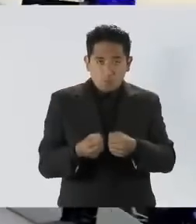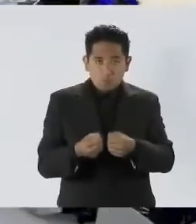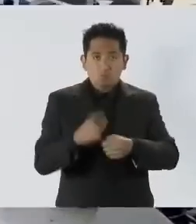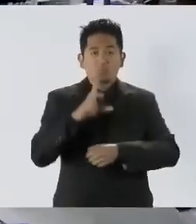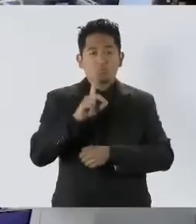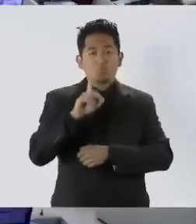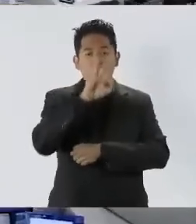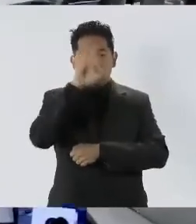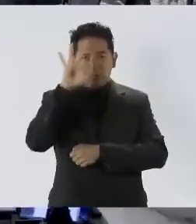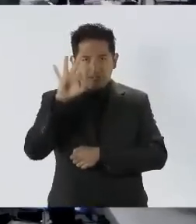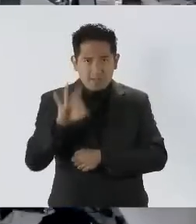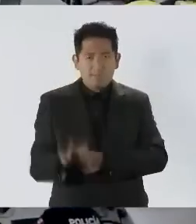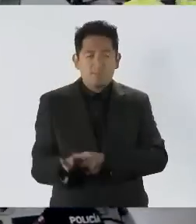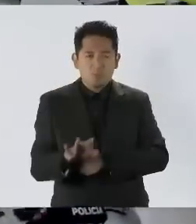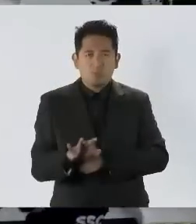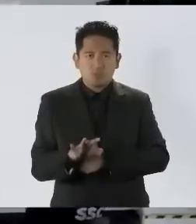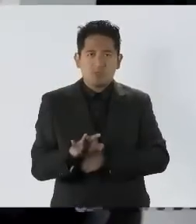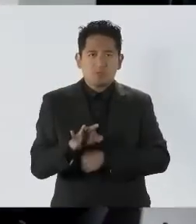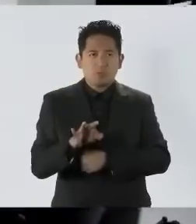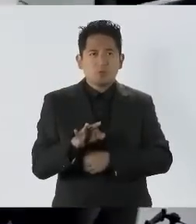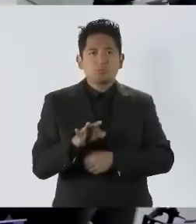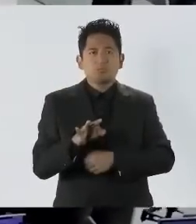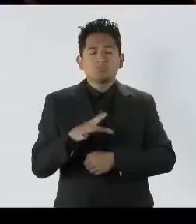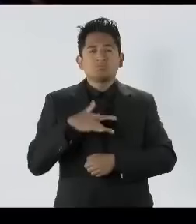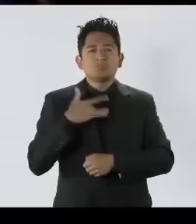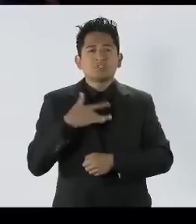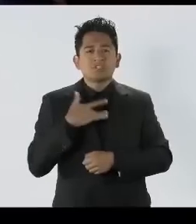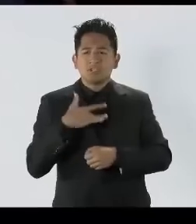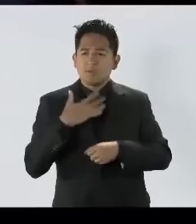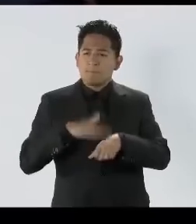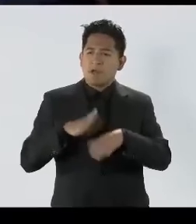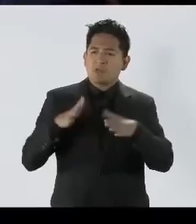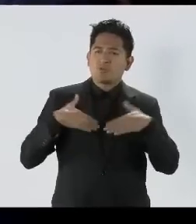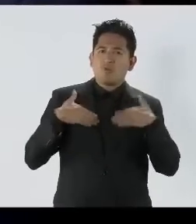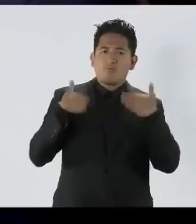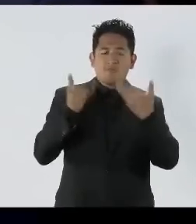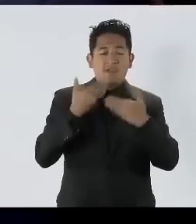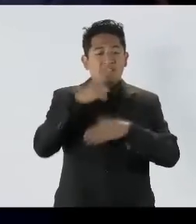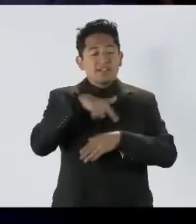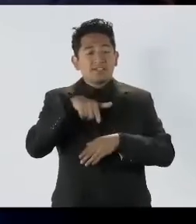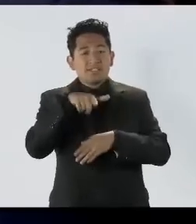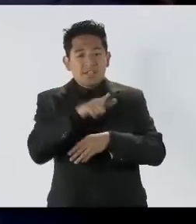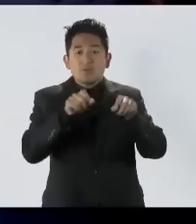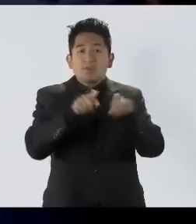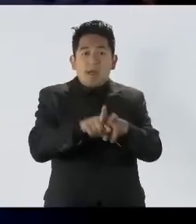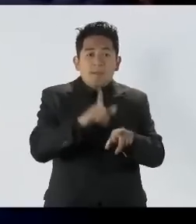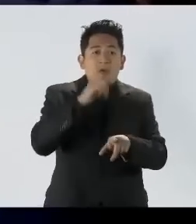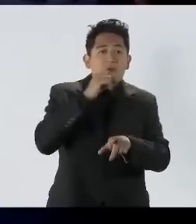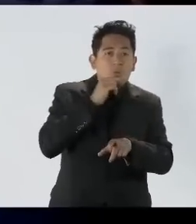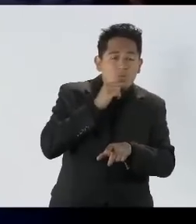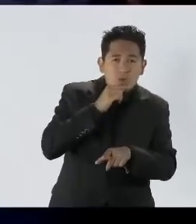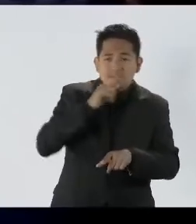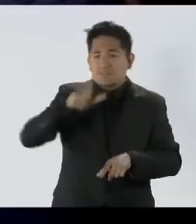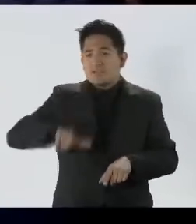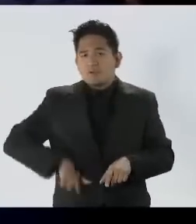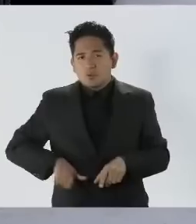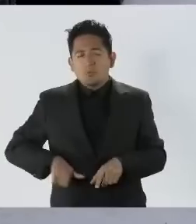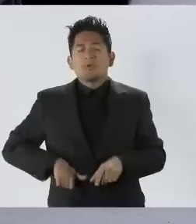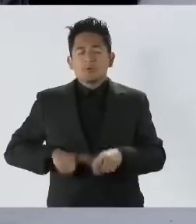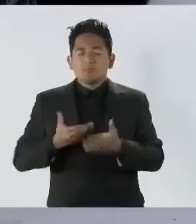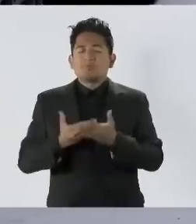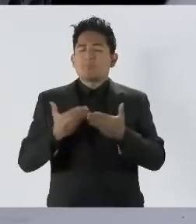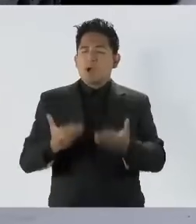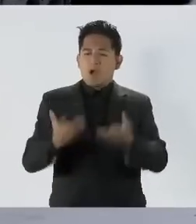también subió la confianza en las autoridades del gobierno de la Ciudad de México qué hemos hecho